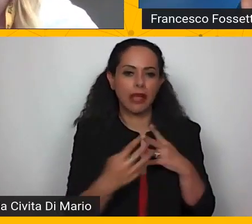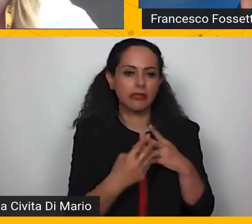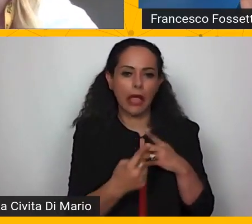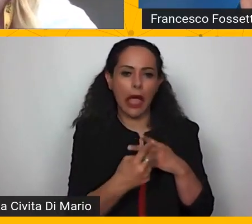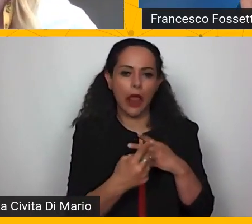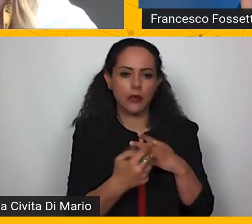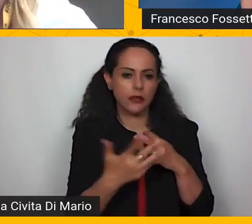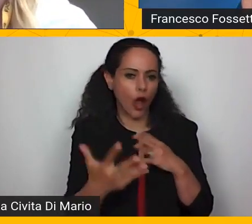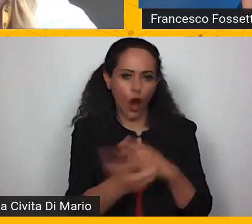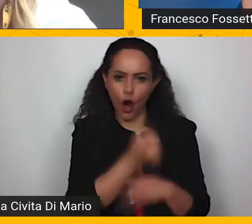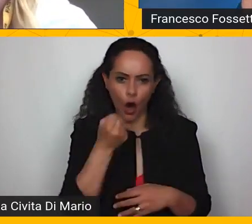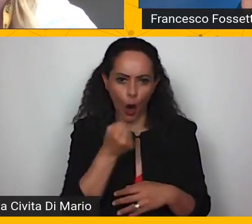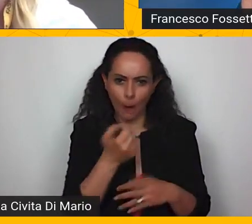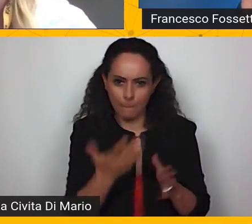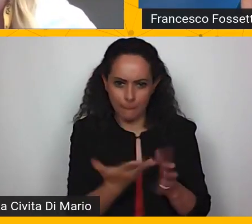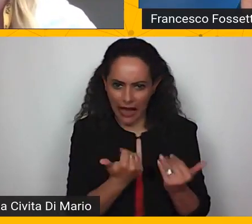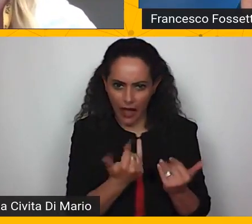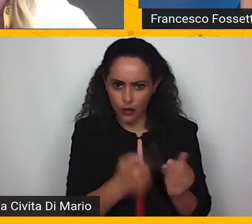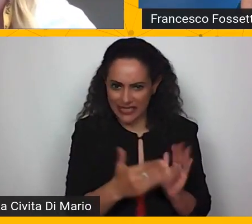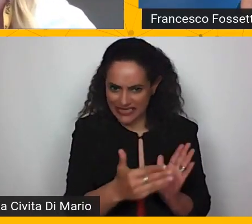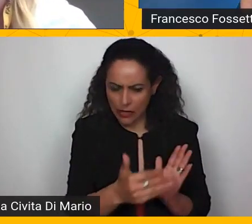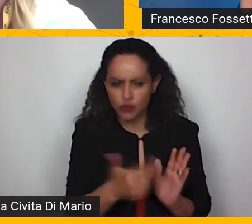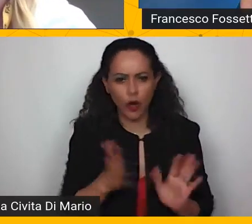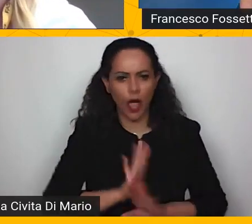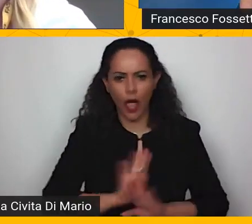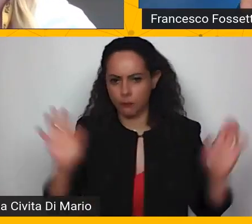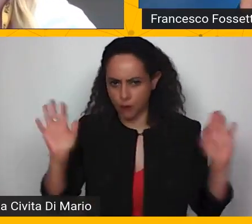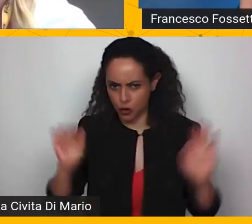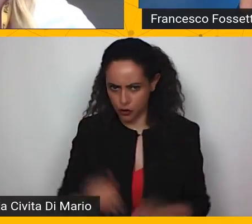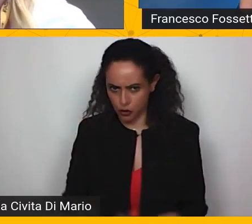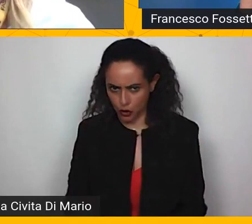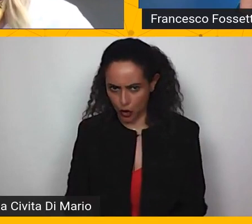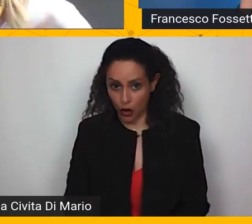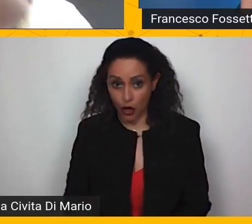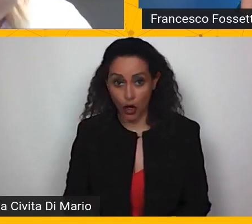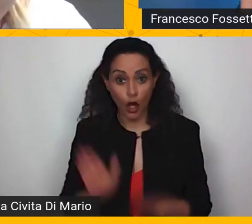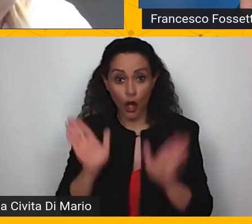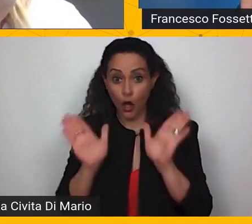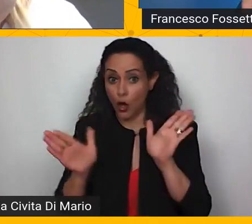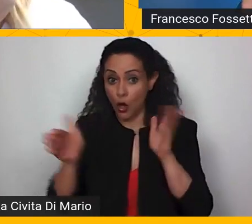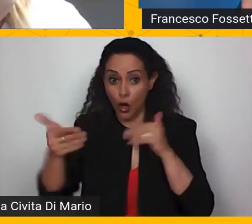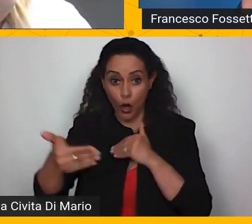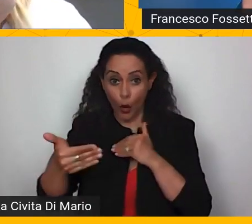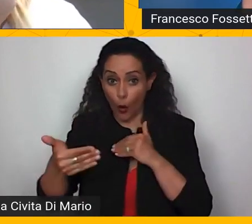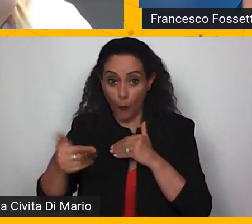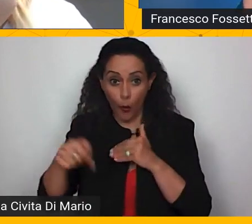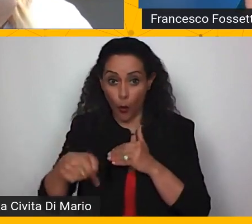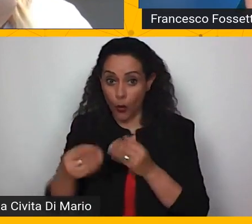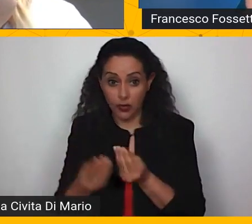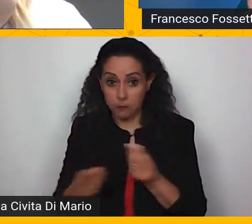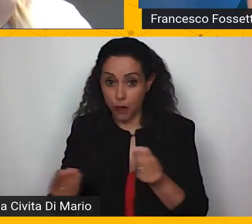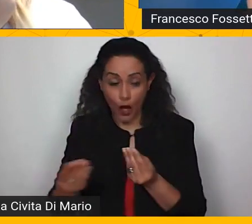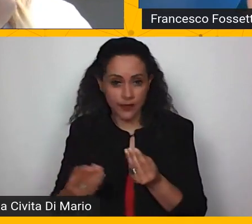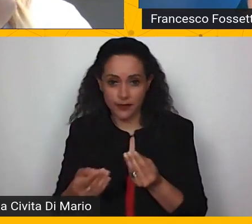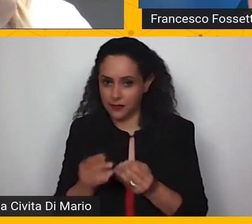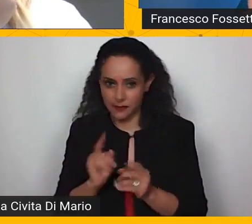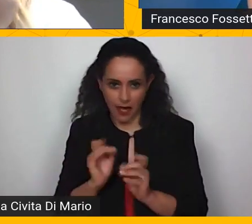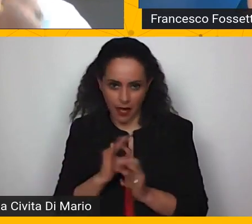volta che te lo sei comprato per quella stagione sei a